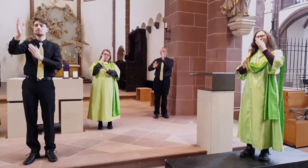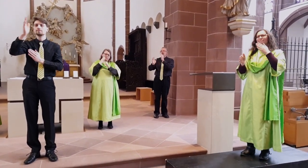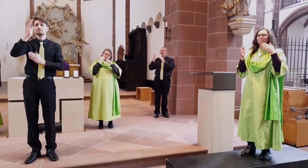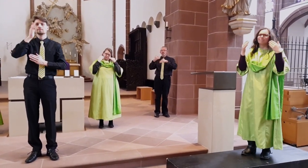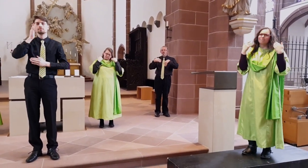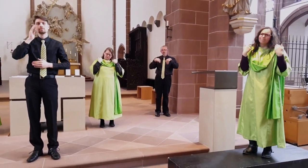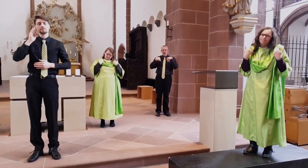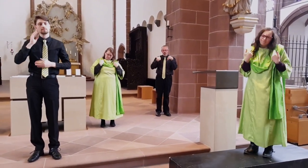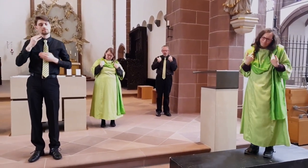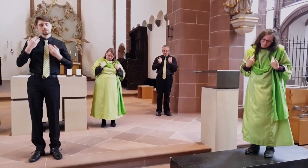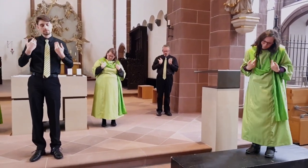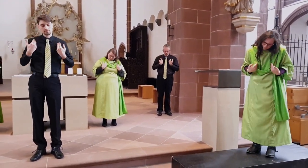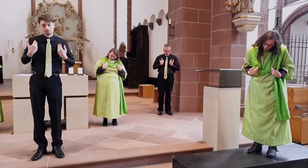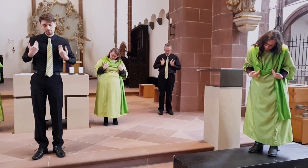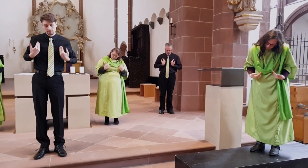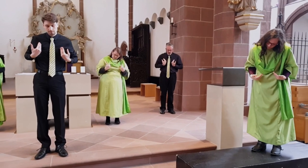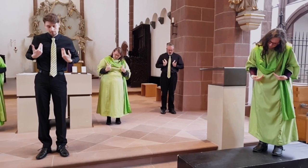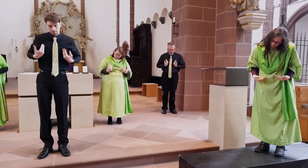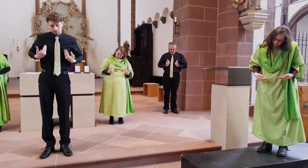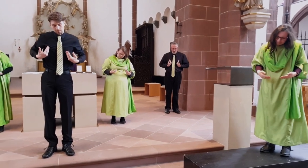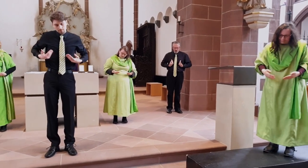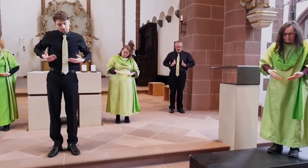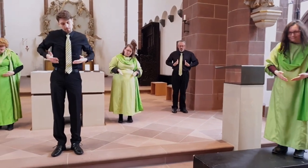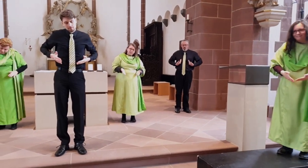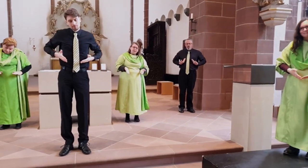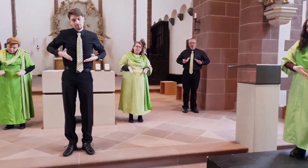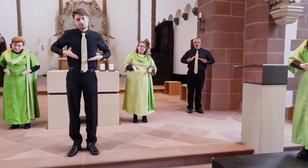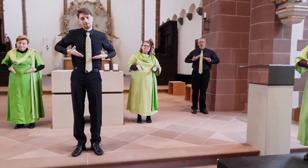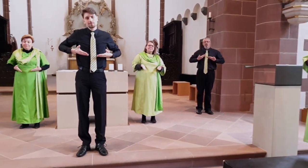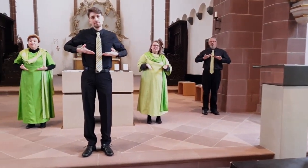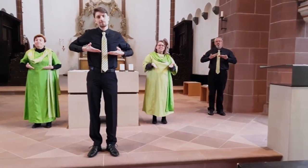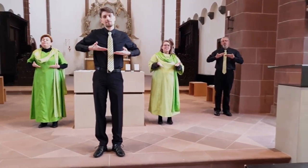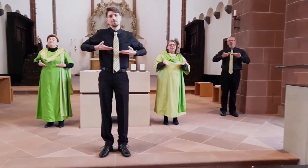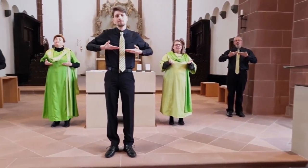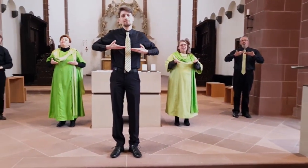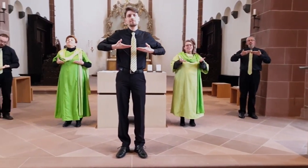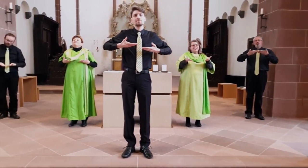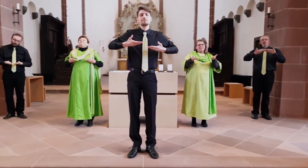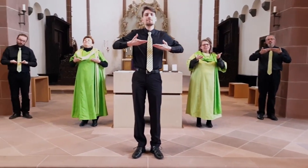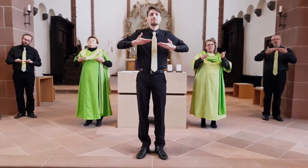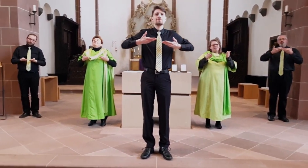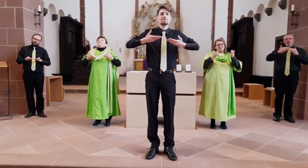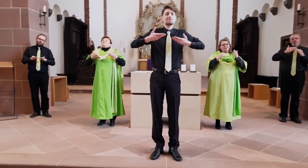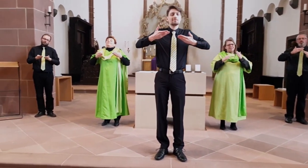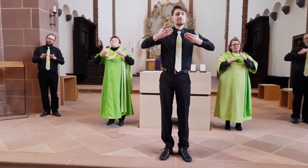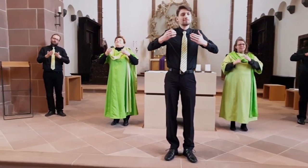was dich drückt und was dich trägt,